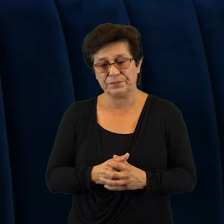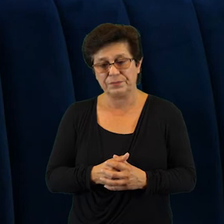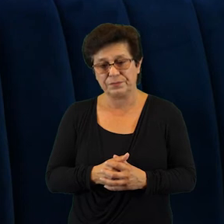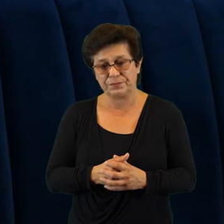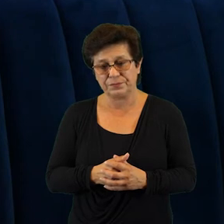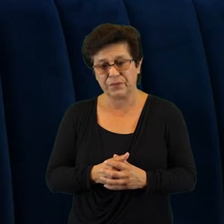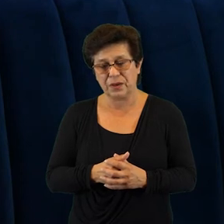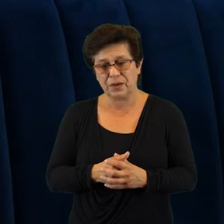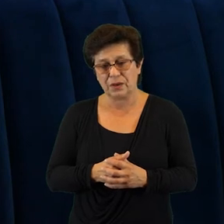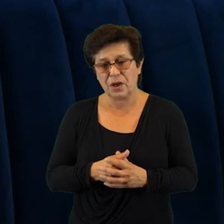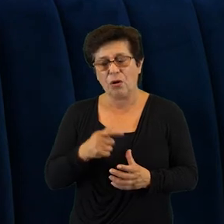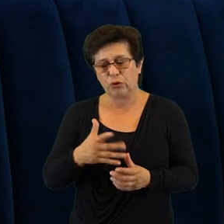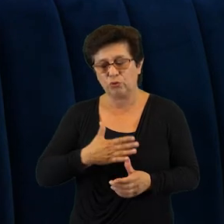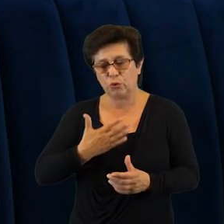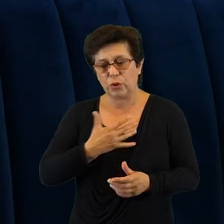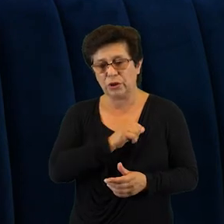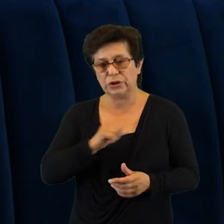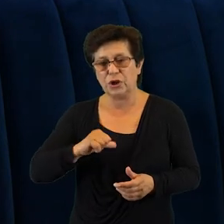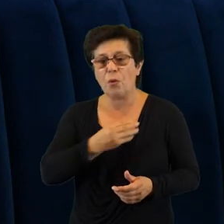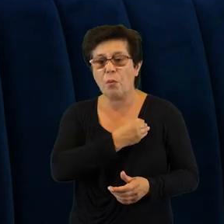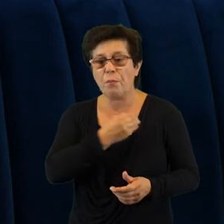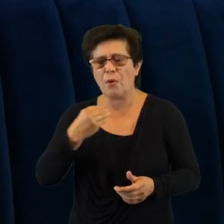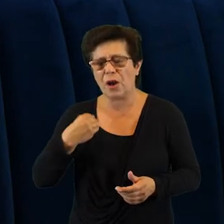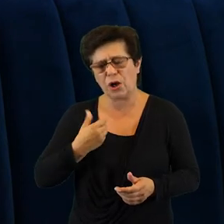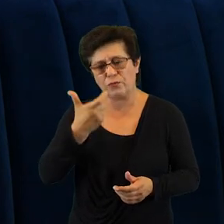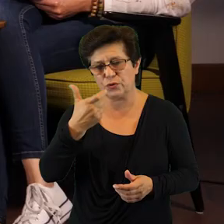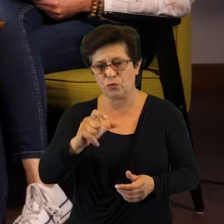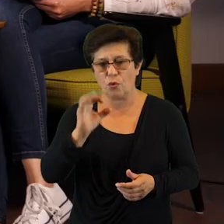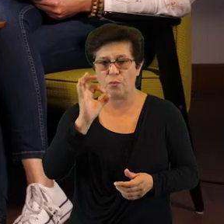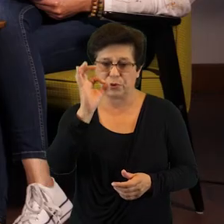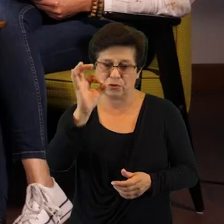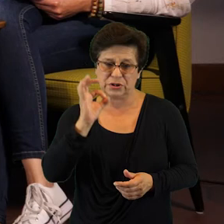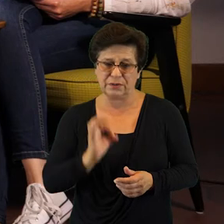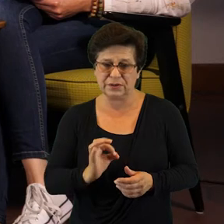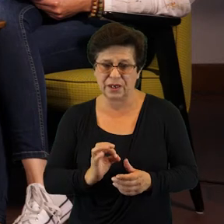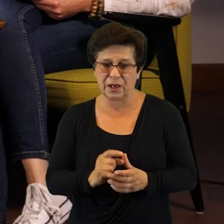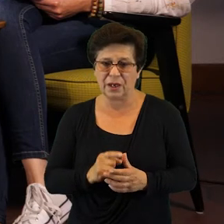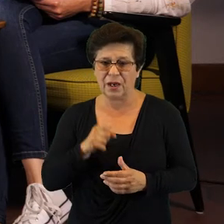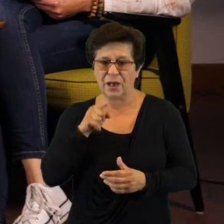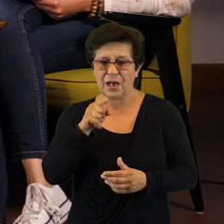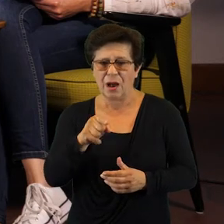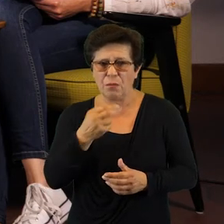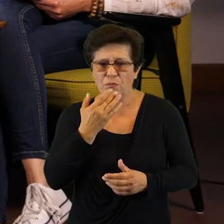czującego się Polakiem w 100%, który stawiał Żydom właśnie zarzut